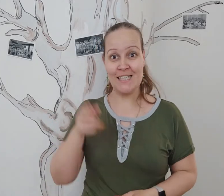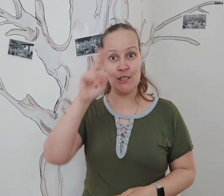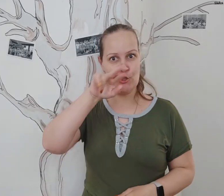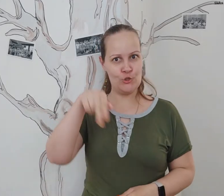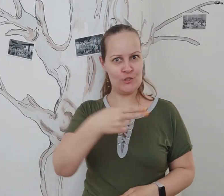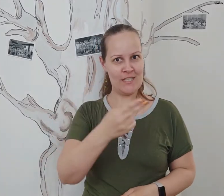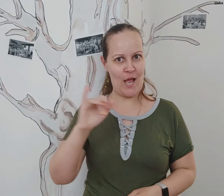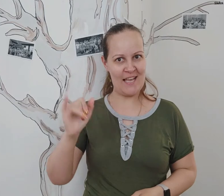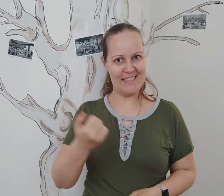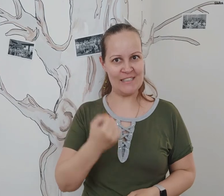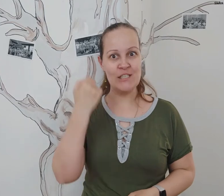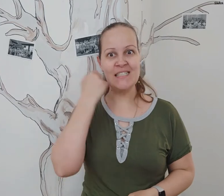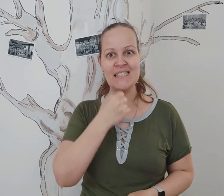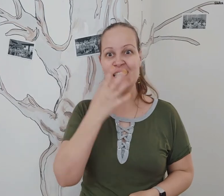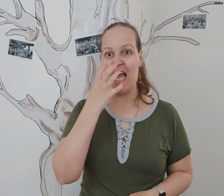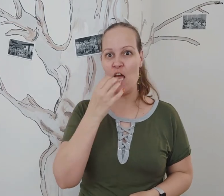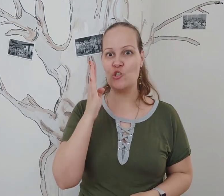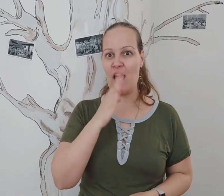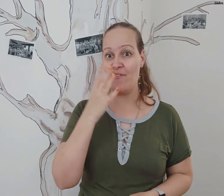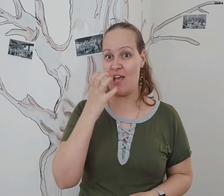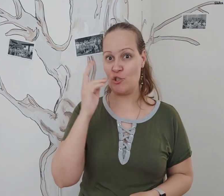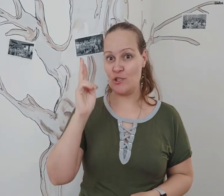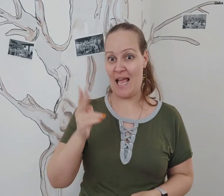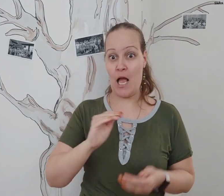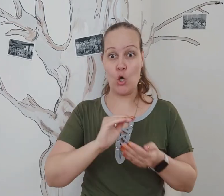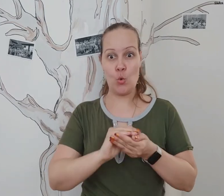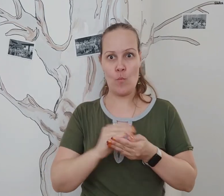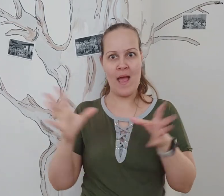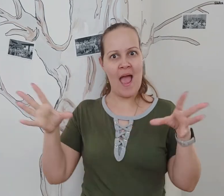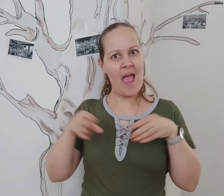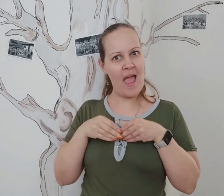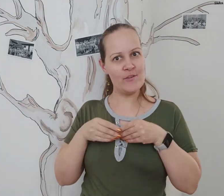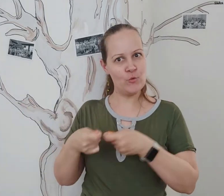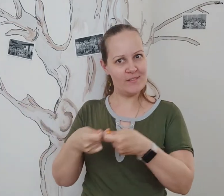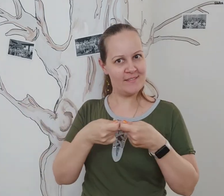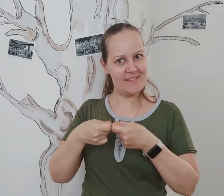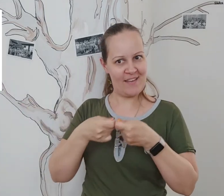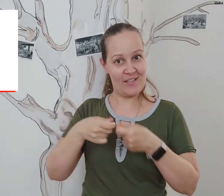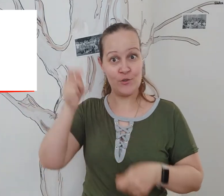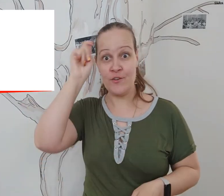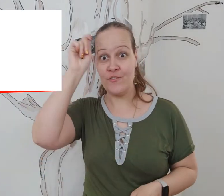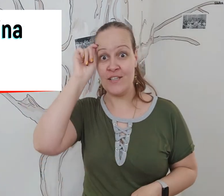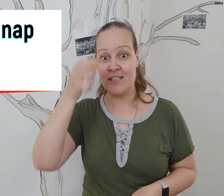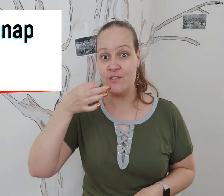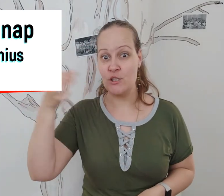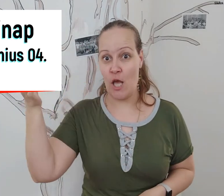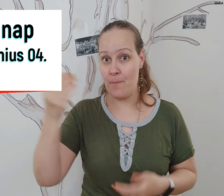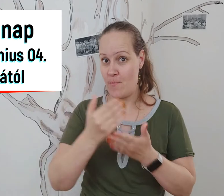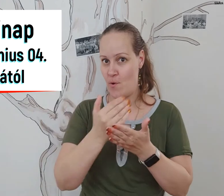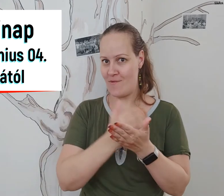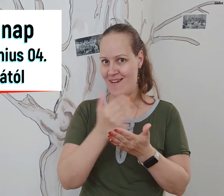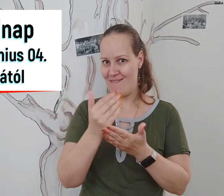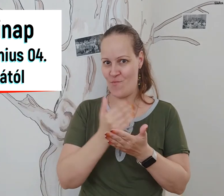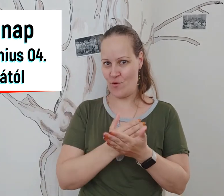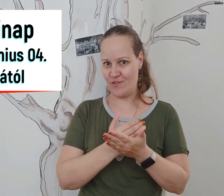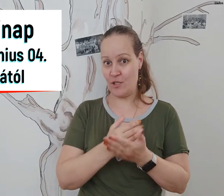Sina-Hbme és DSFSK klub együtt szervezünk Férfinapot